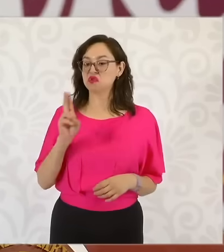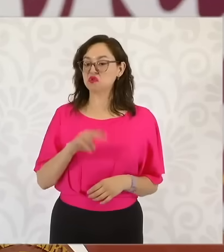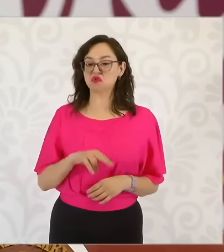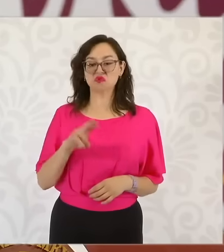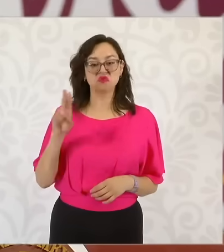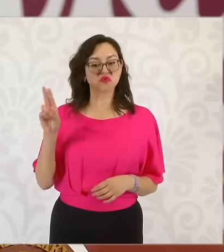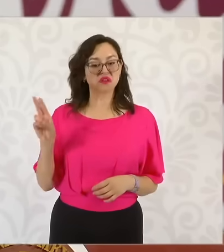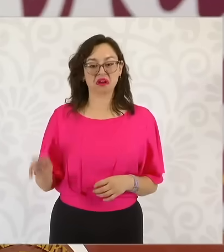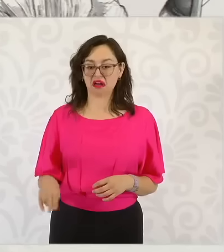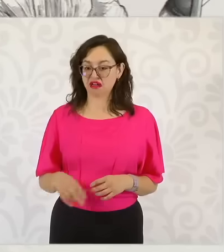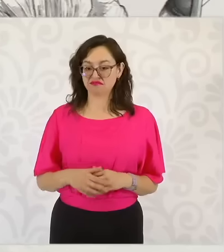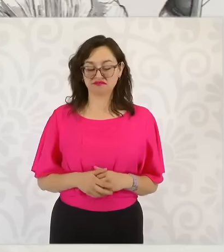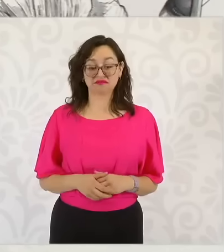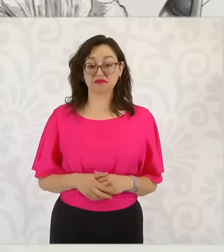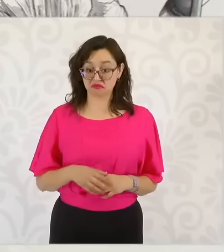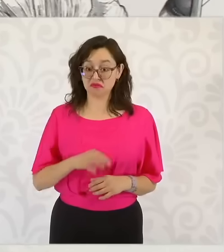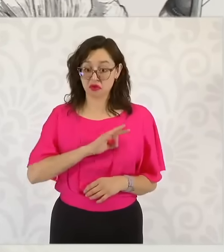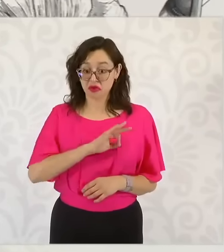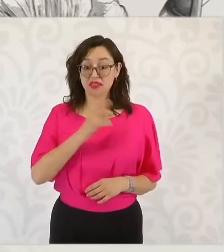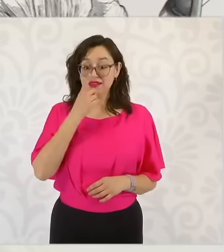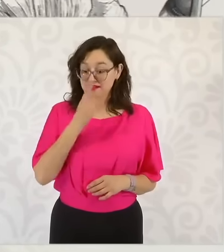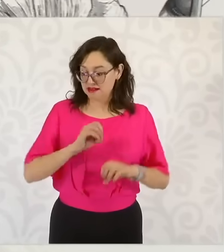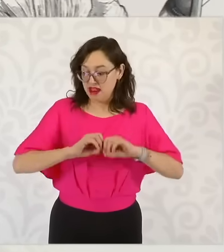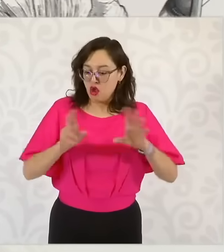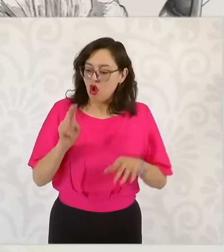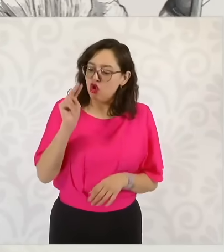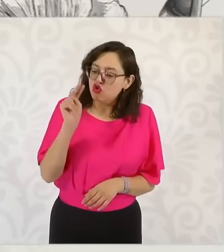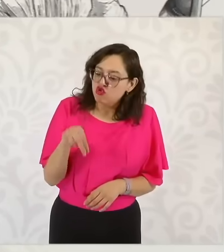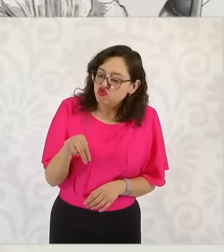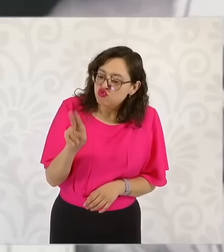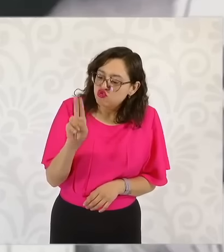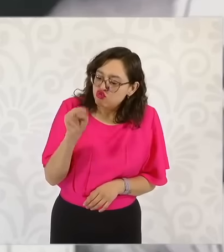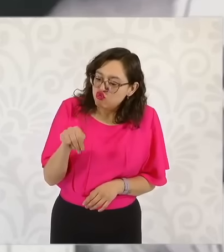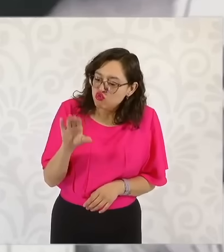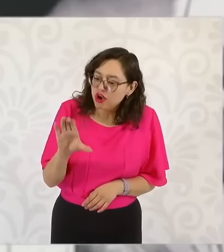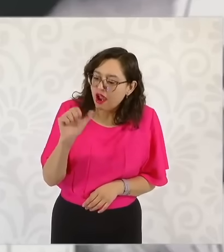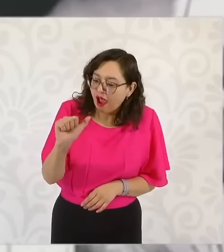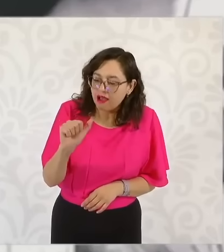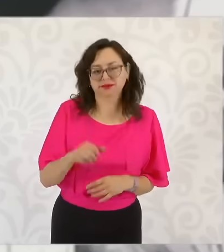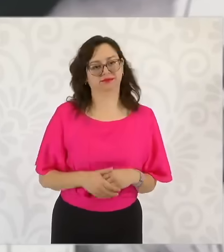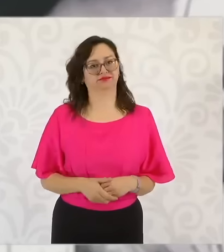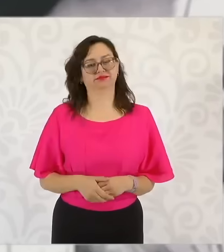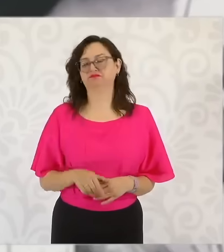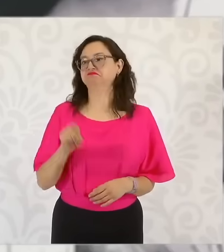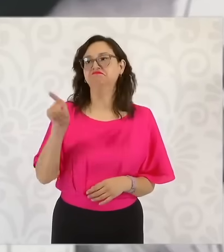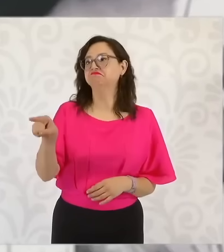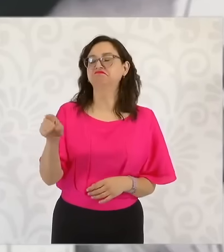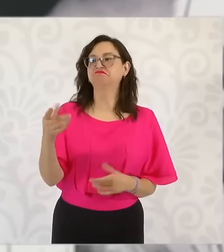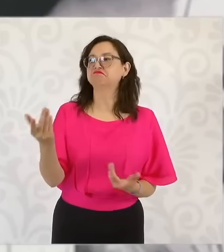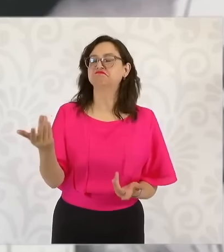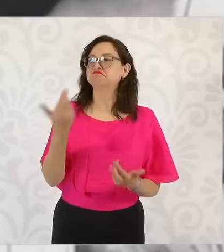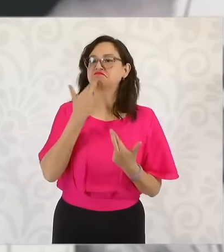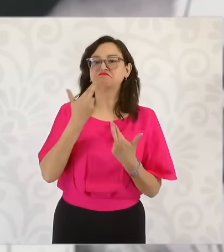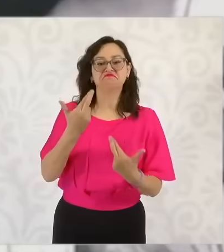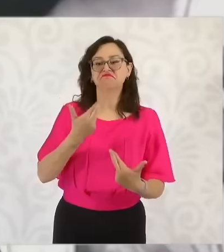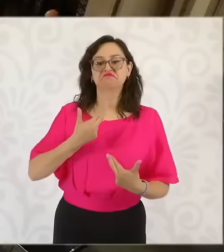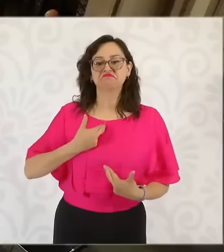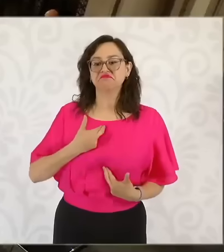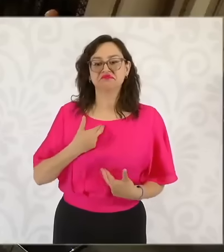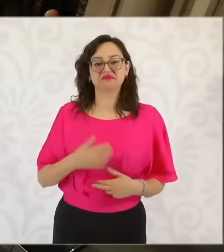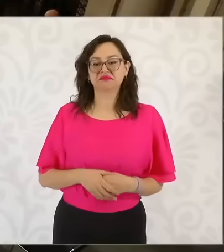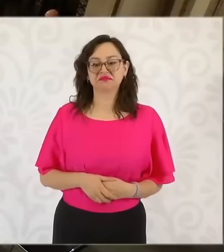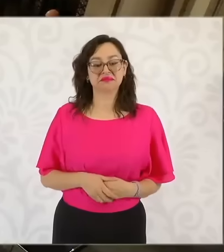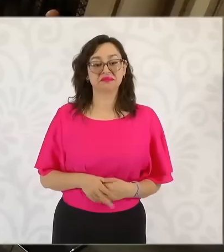dramáticamente las cosas están tan mal están porque están en vías de